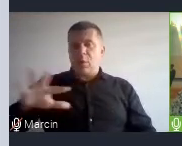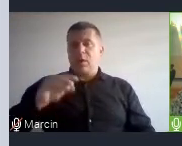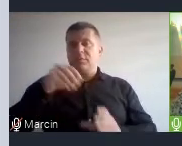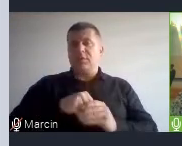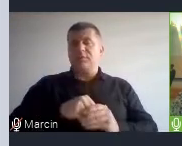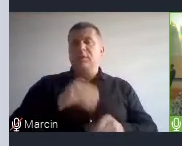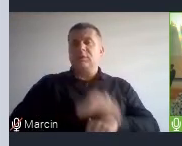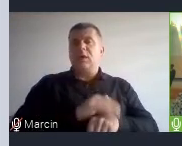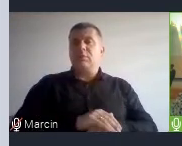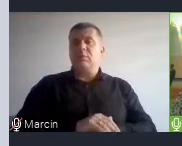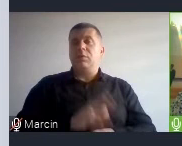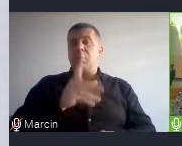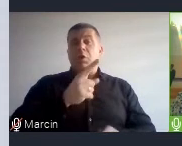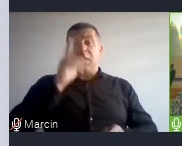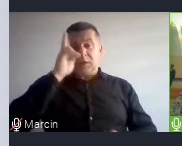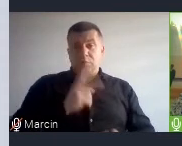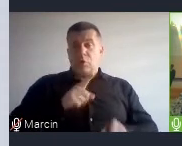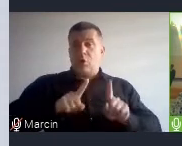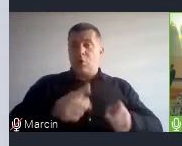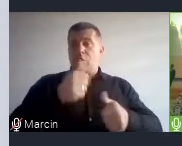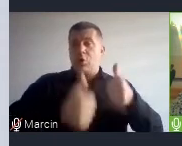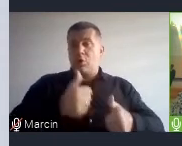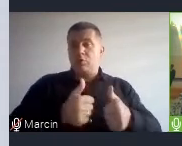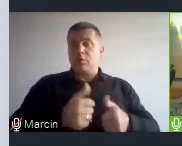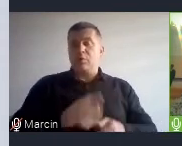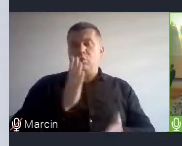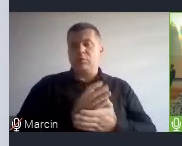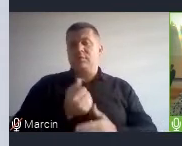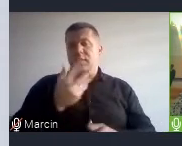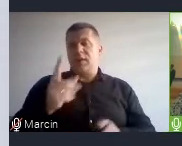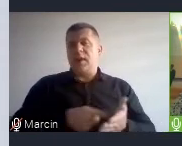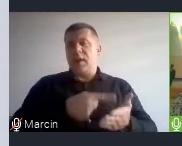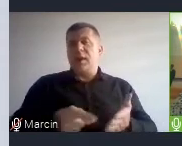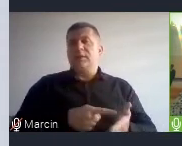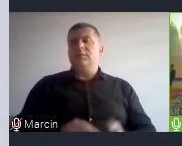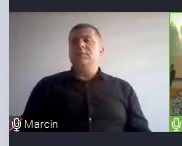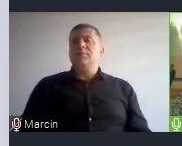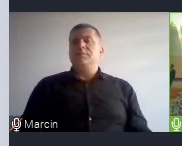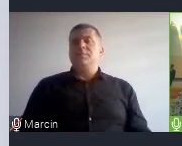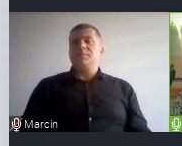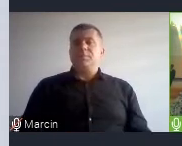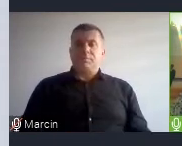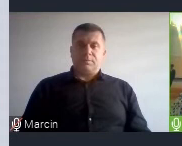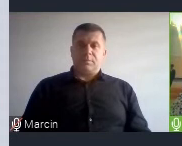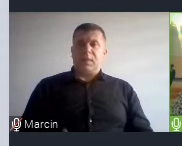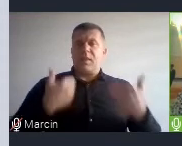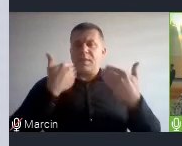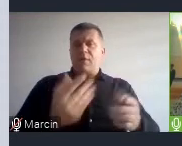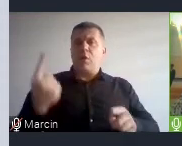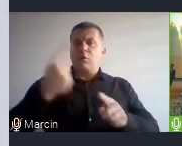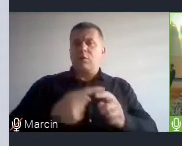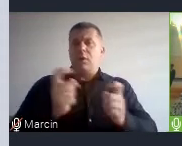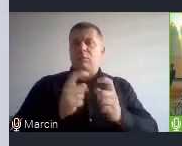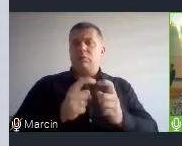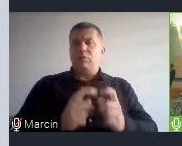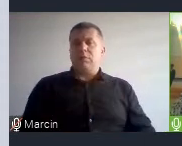Instytucje organizujące konkursy niejednokrotnie dawały za to dodatkowe punkty.